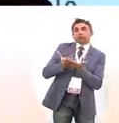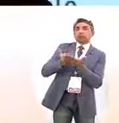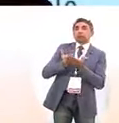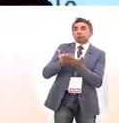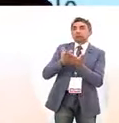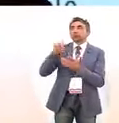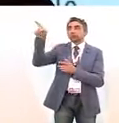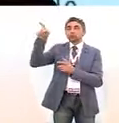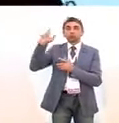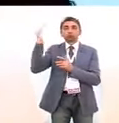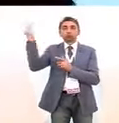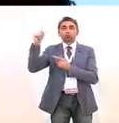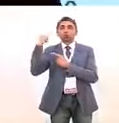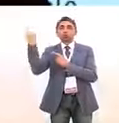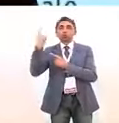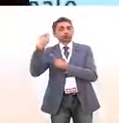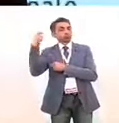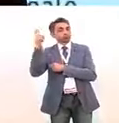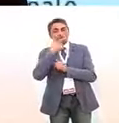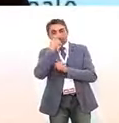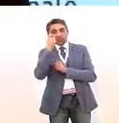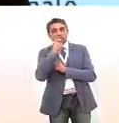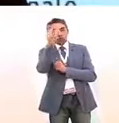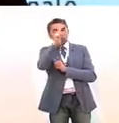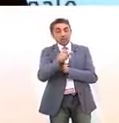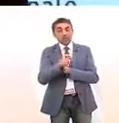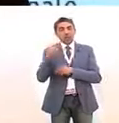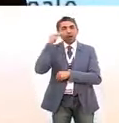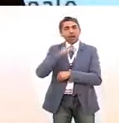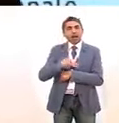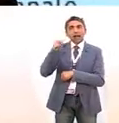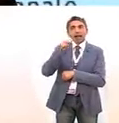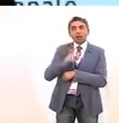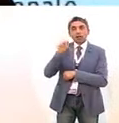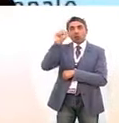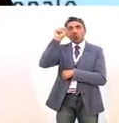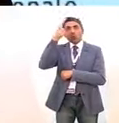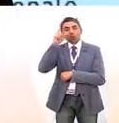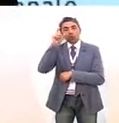gioco. Nasce dal fatto che per anni si è detto che con la cultura non si mangiava.